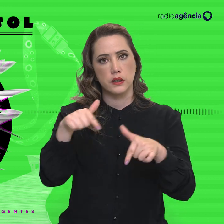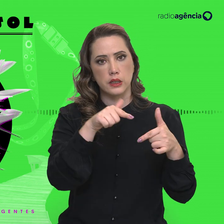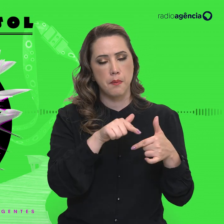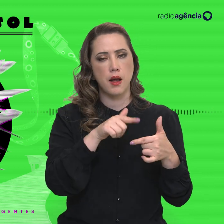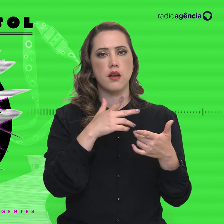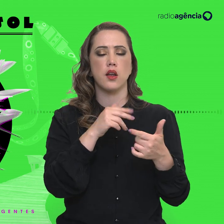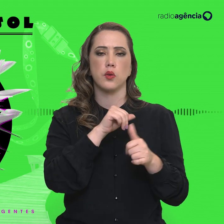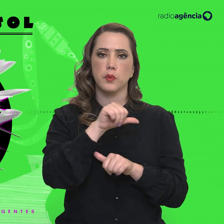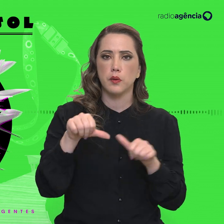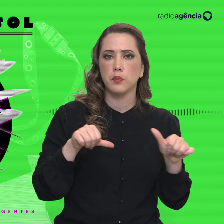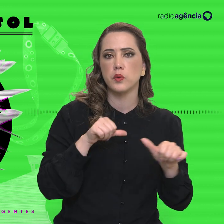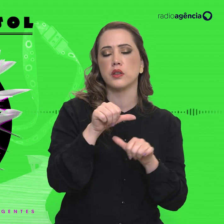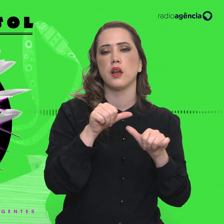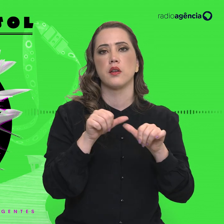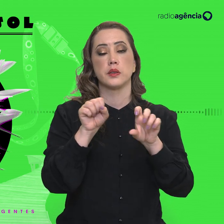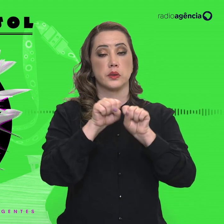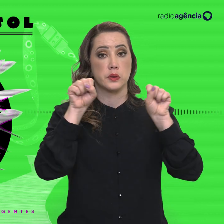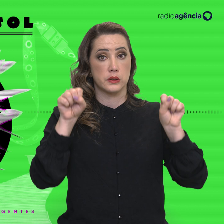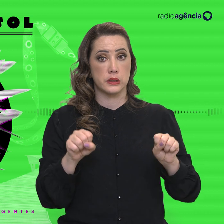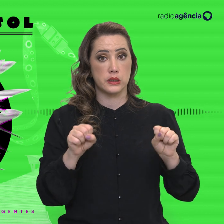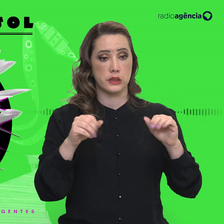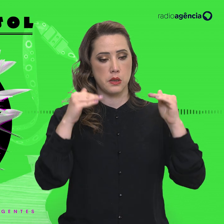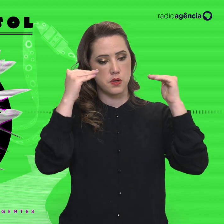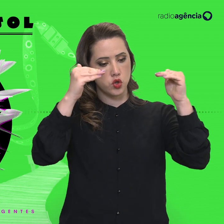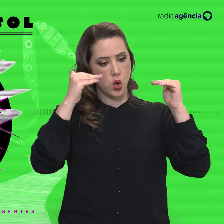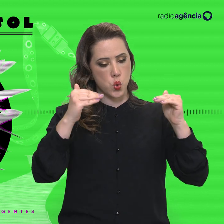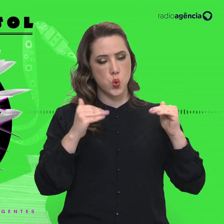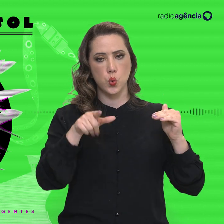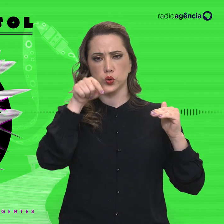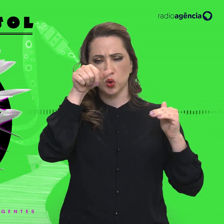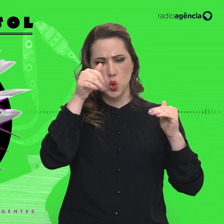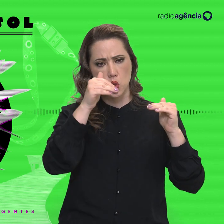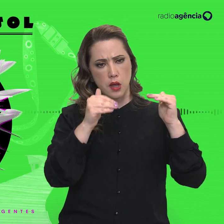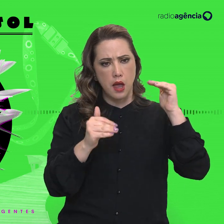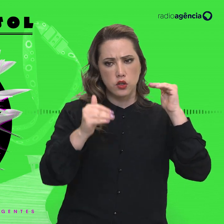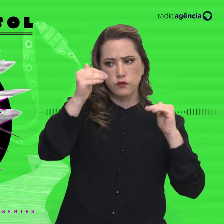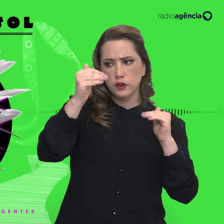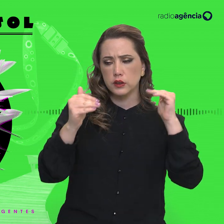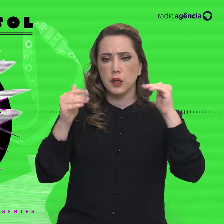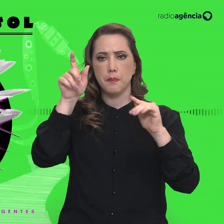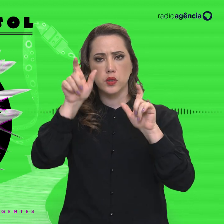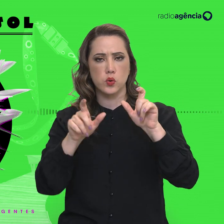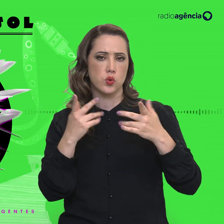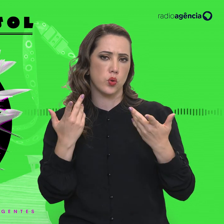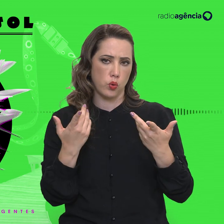Que hierarquiza pessoas enquanto a sua funcionalidade, assim conta a história do capacitismo.